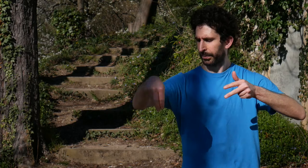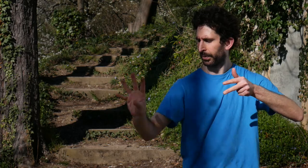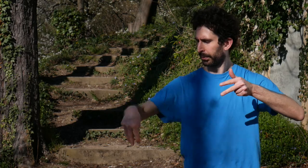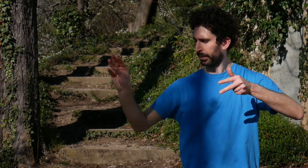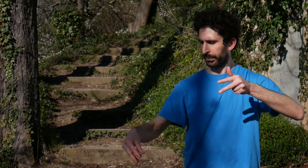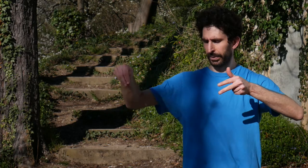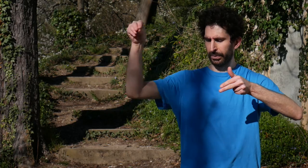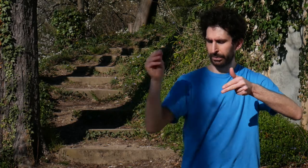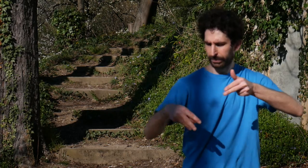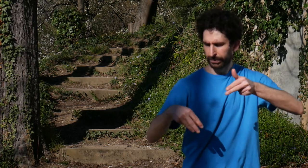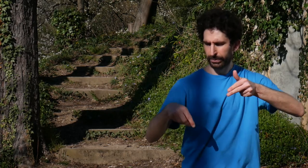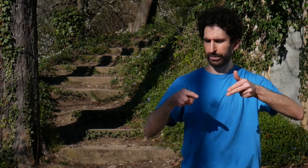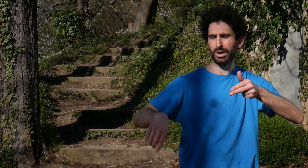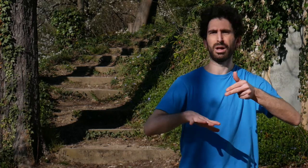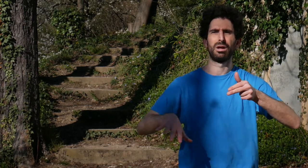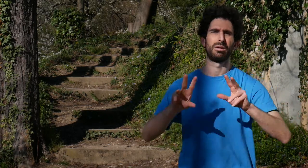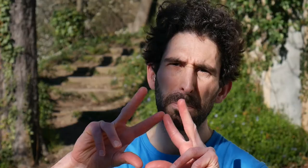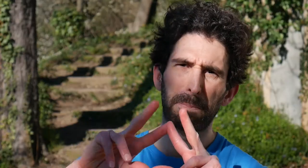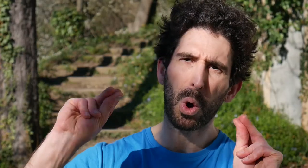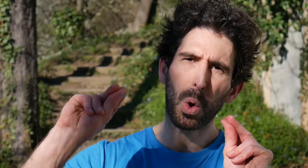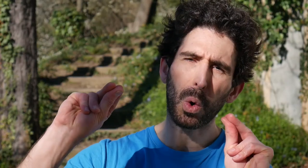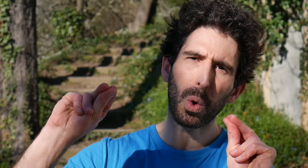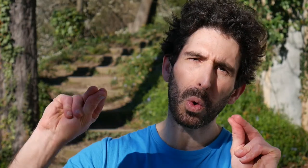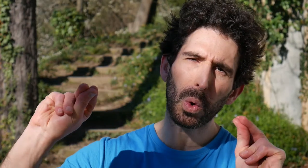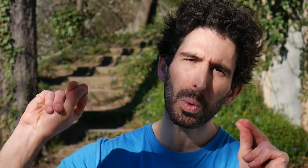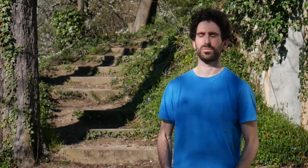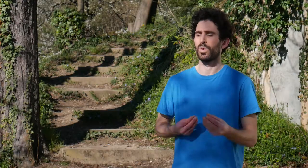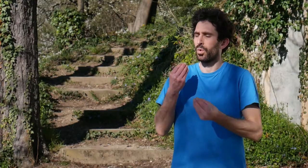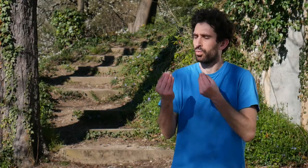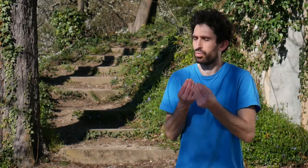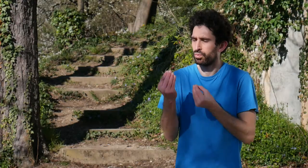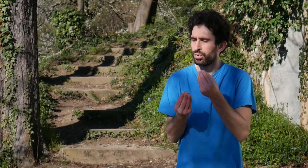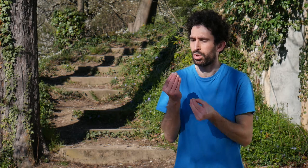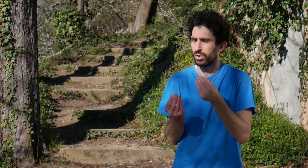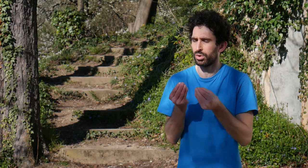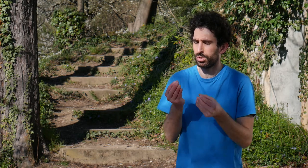il le ramasserait et le jetterait dans la cuvette. Ainsi, c'est propre. Ou bien,